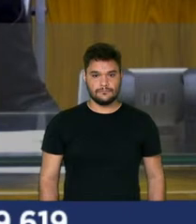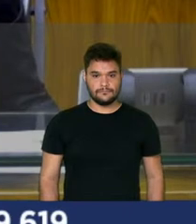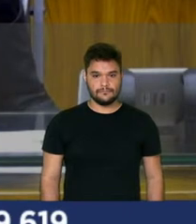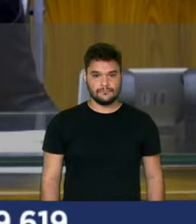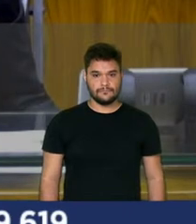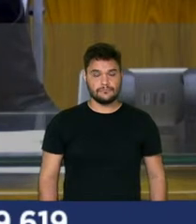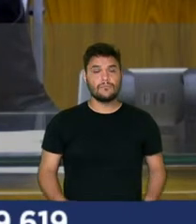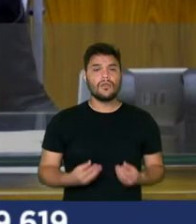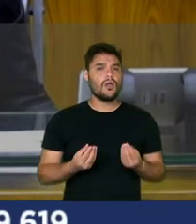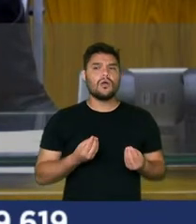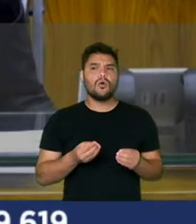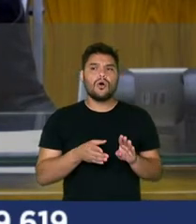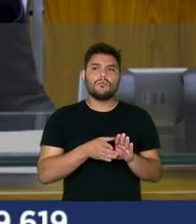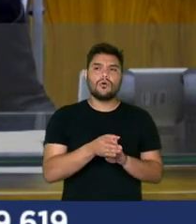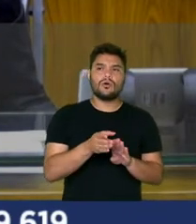[SOAR DA CAMPAINHA] -- [PRESIDENTE]: COMO